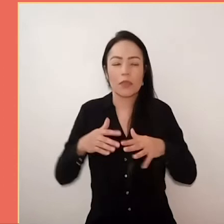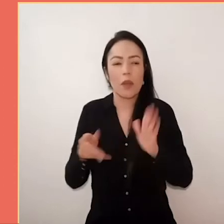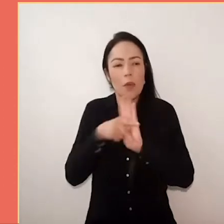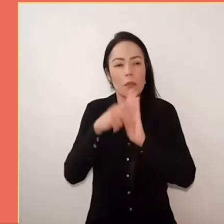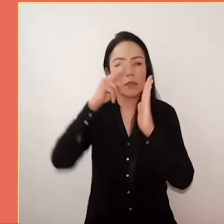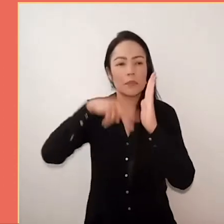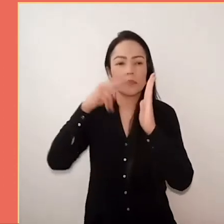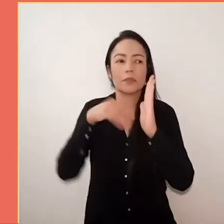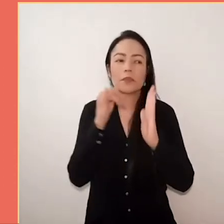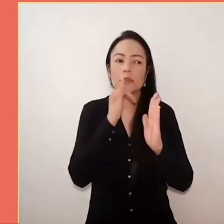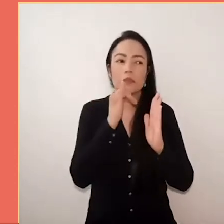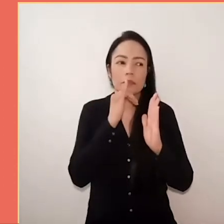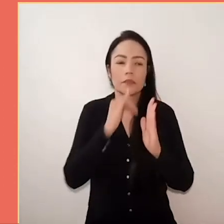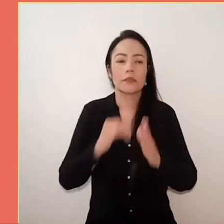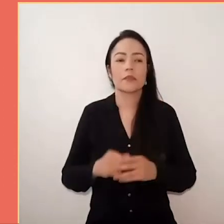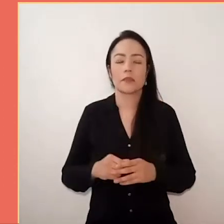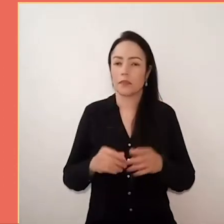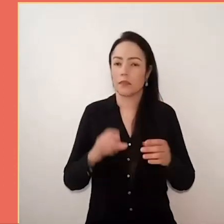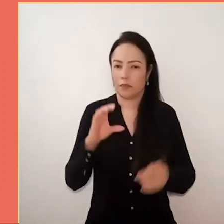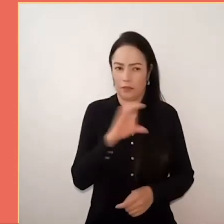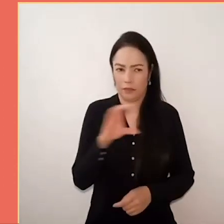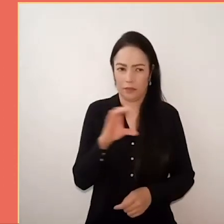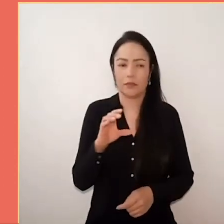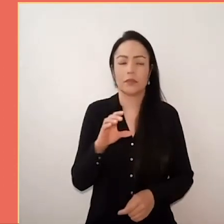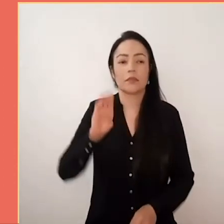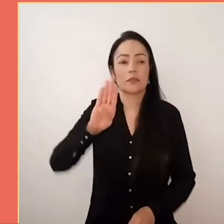que é coordenado e conduzido por Bel, que esteve aqui.